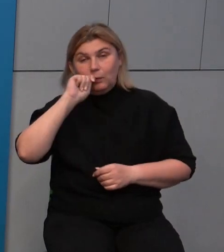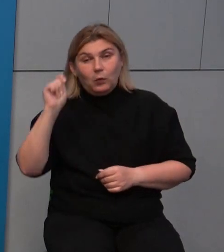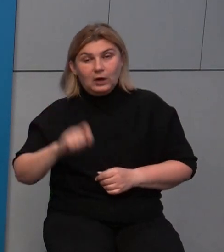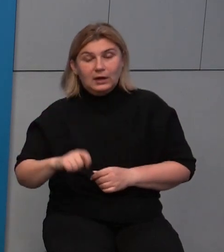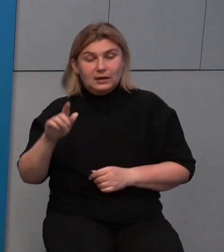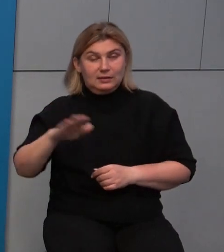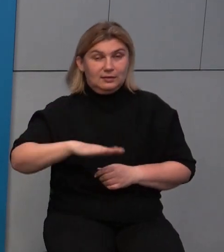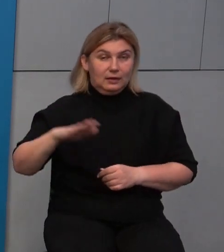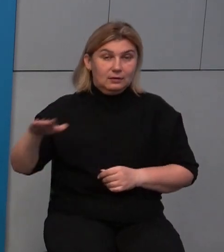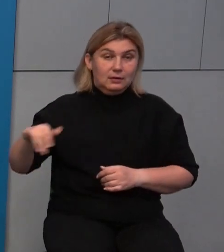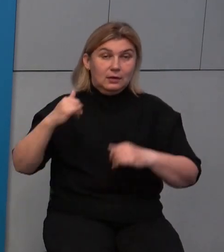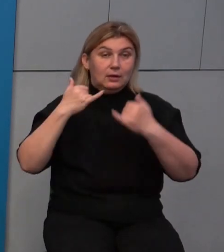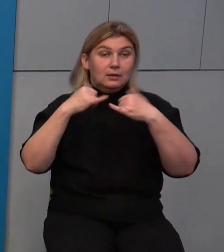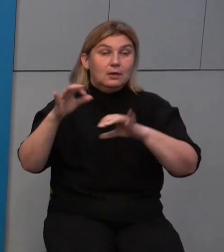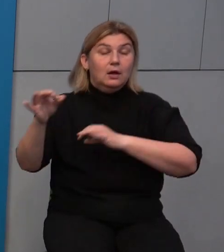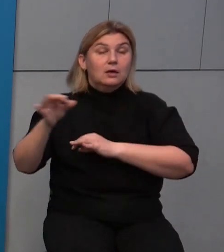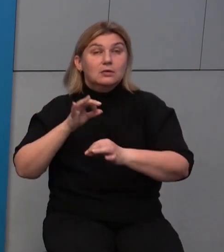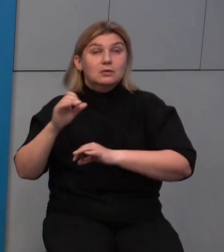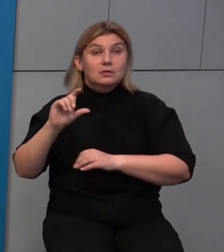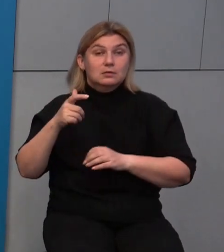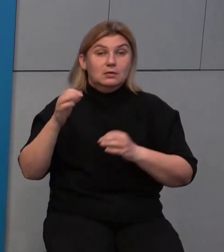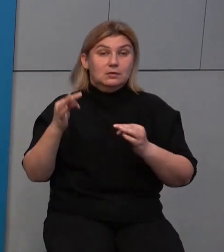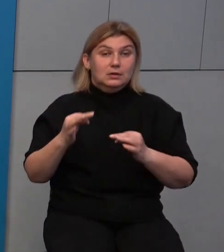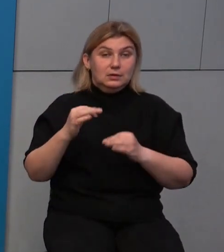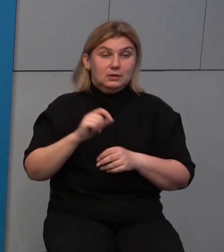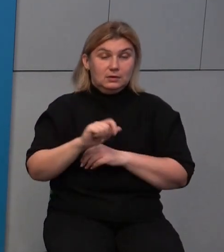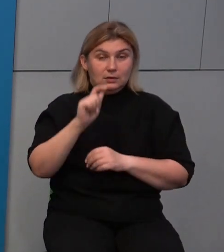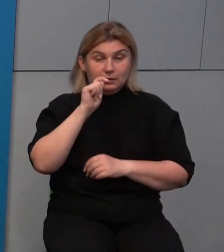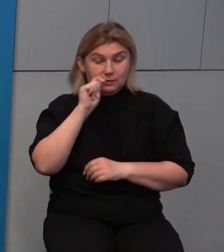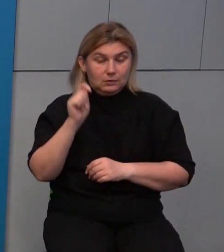mówię o historii, nie o tym, co się teraz dzieje w Ukrainie,